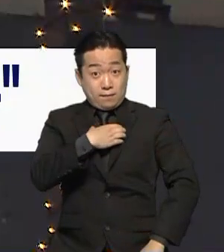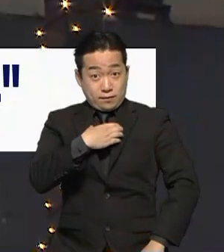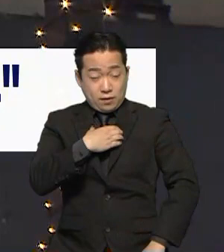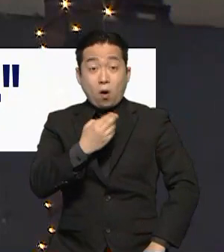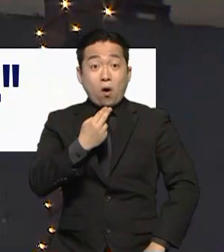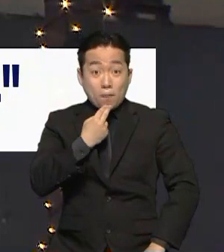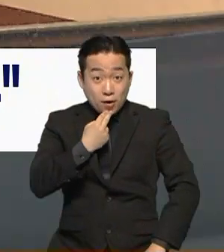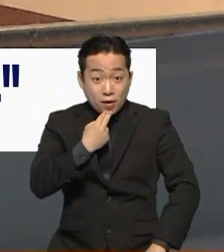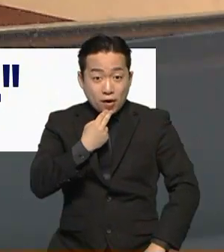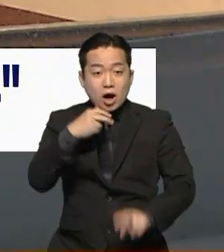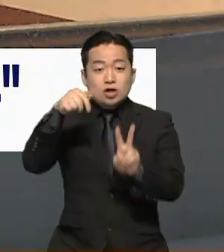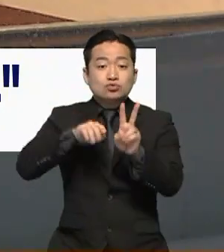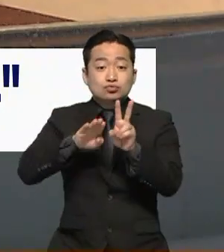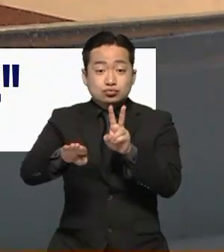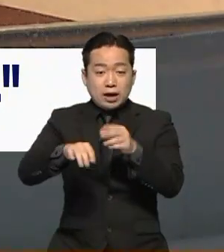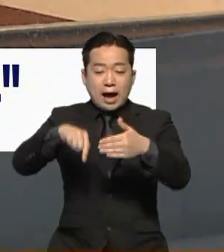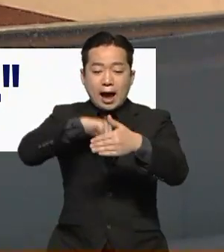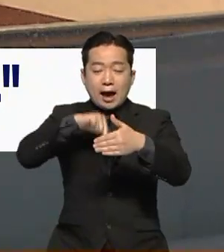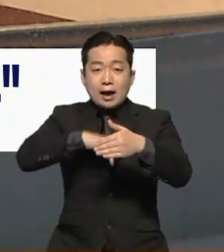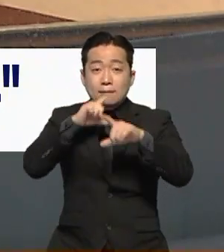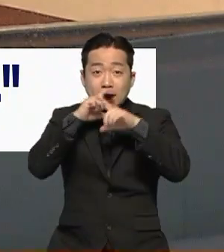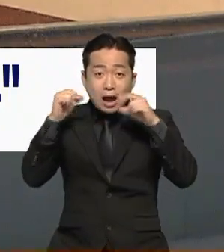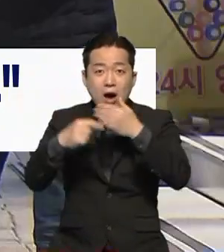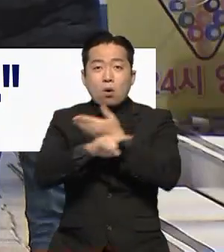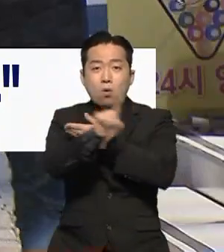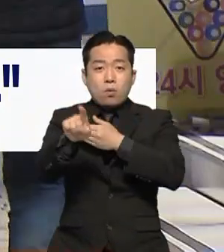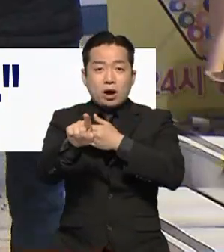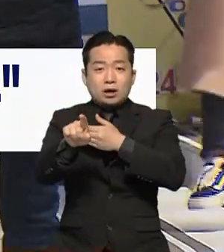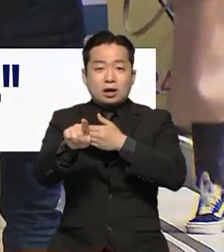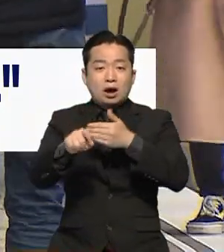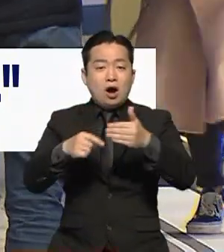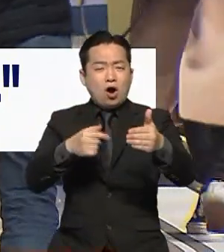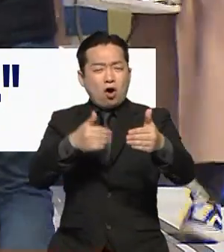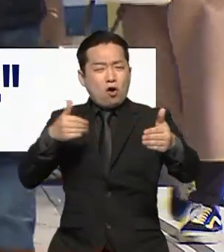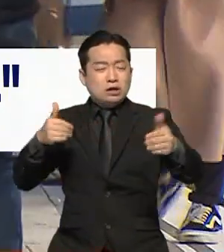마스크를 제외한 모든 거리 두기 해제도 가능하다는 게 정부 설명입니다.